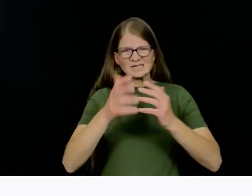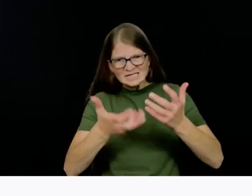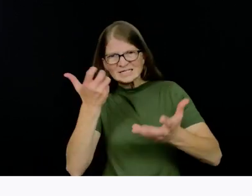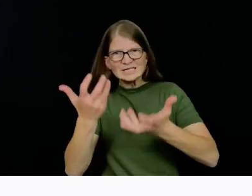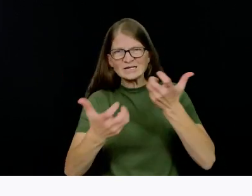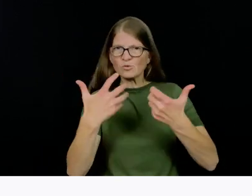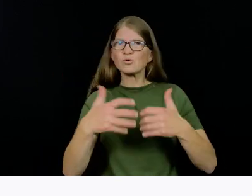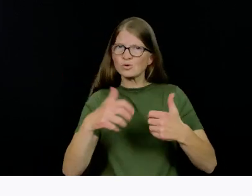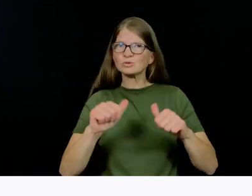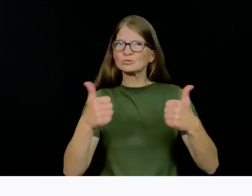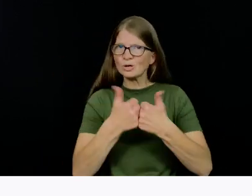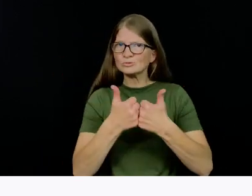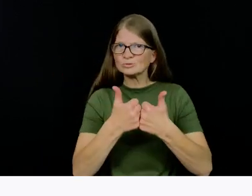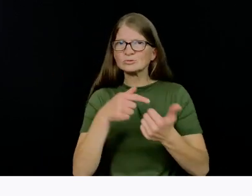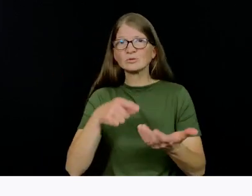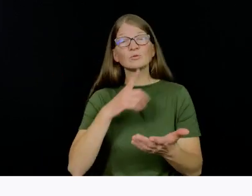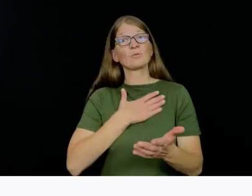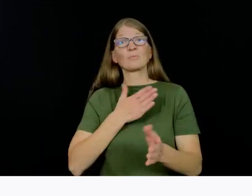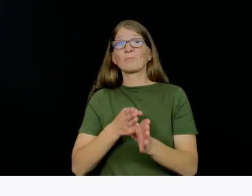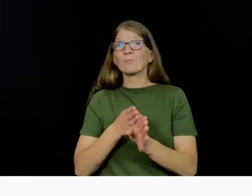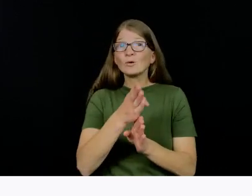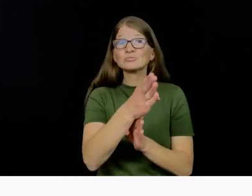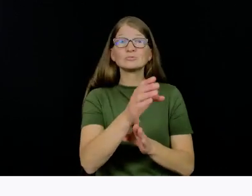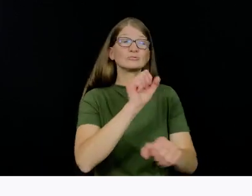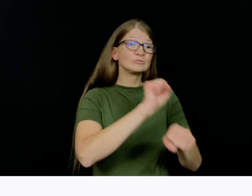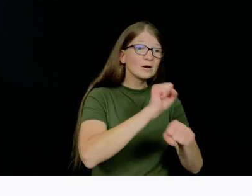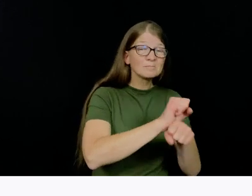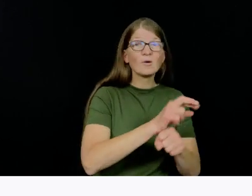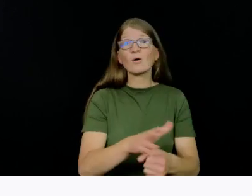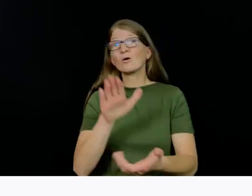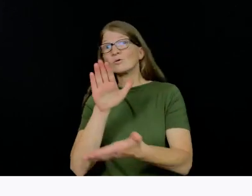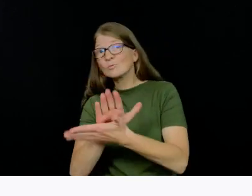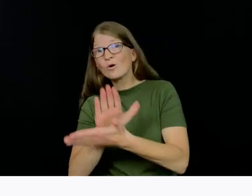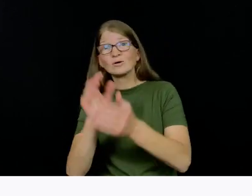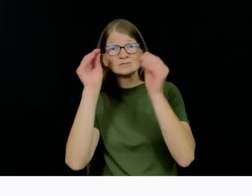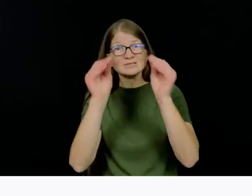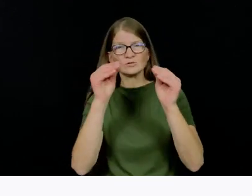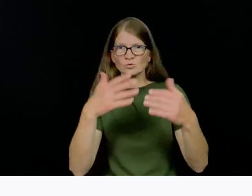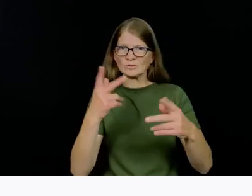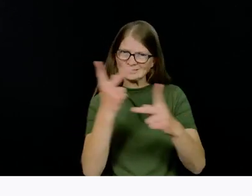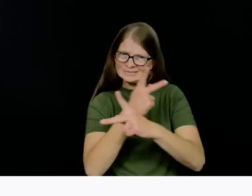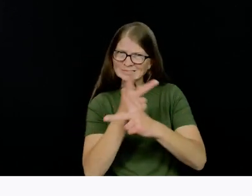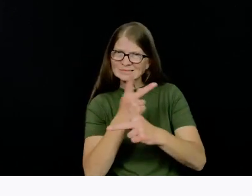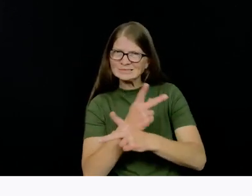خلال معظم مسيرتي الأكاديمية والمهنية وهي أيضًا مشكلة يعمل عليها زملائي في Google